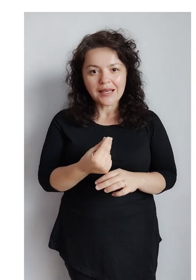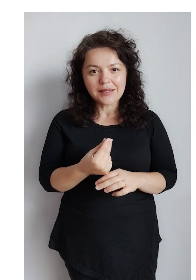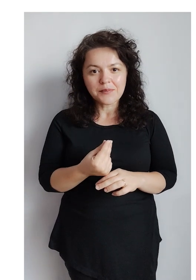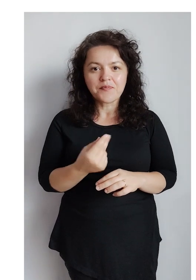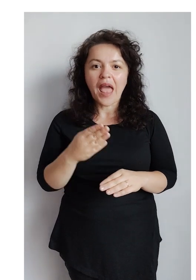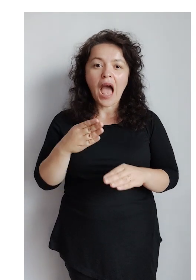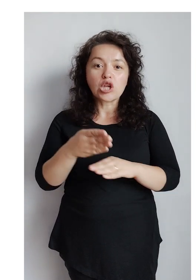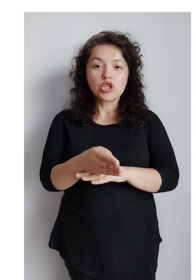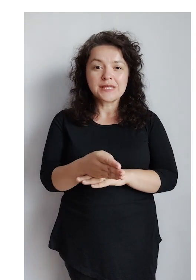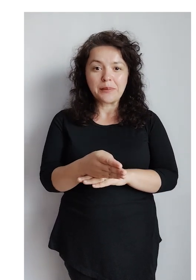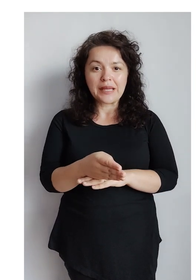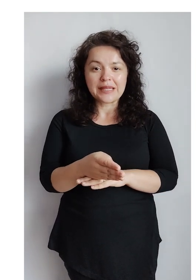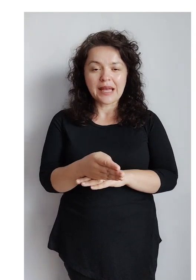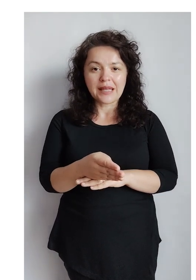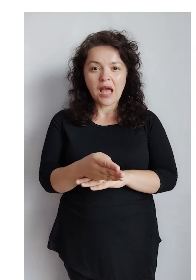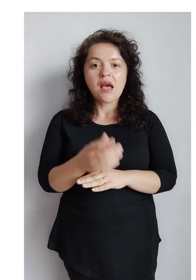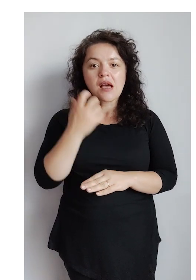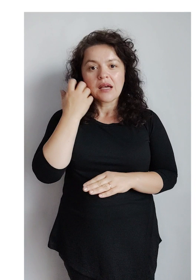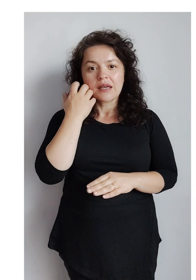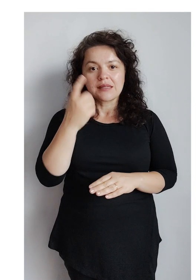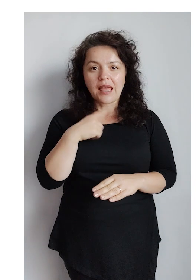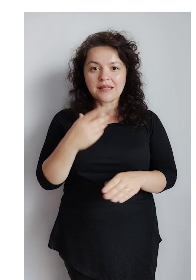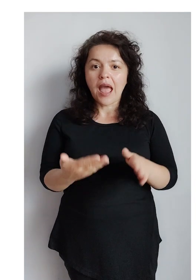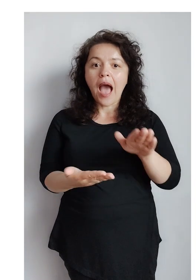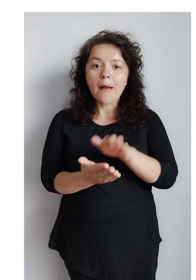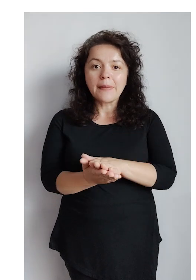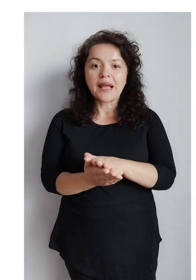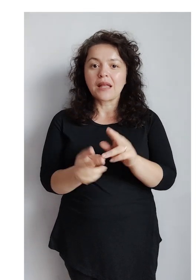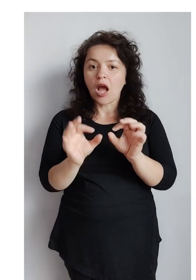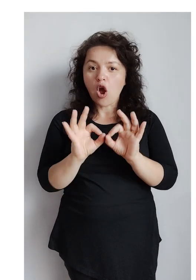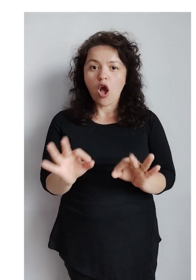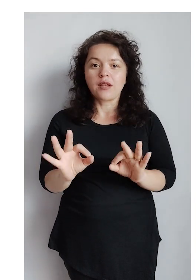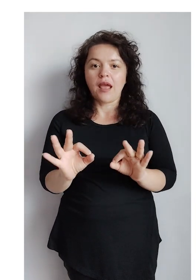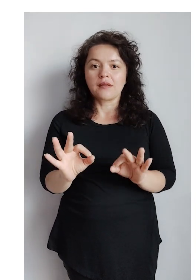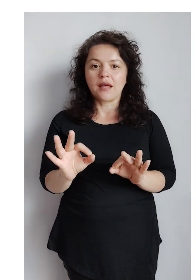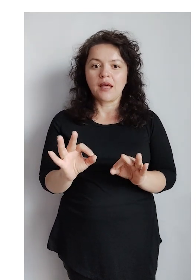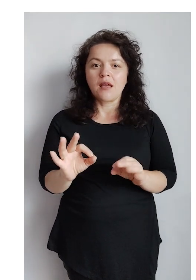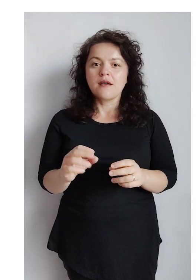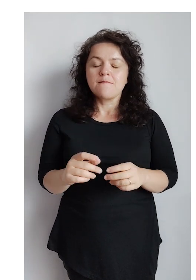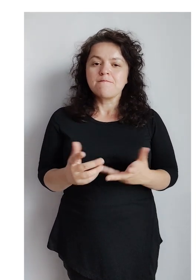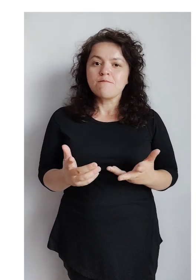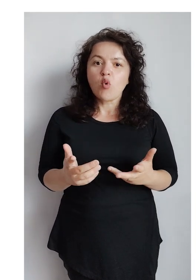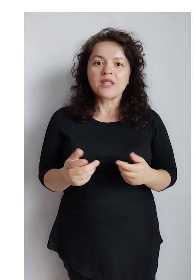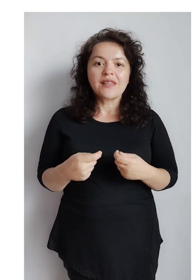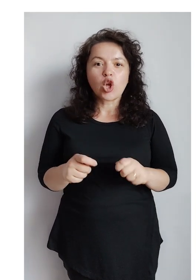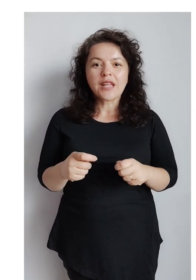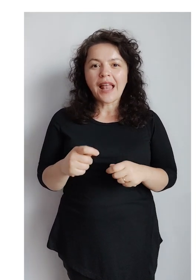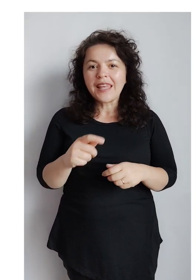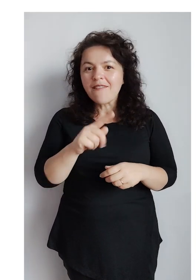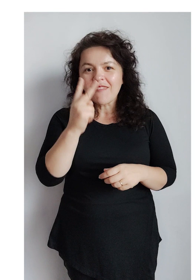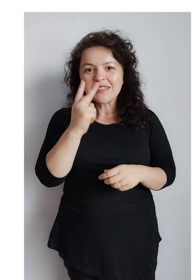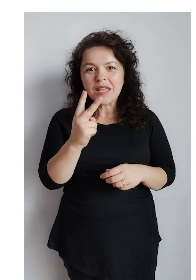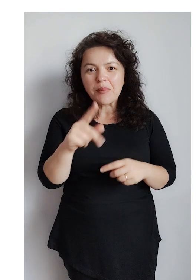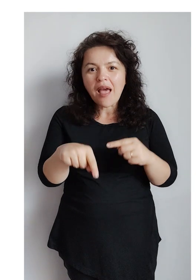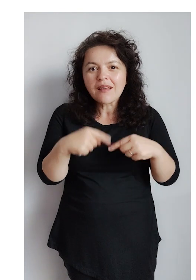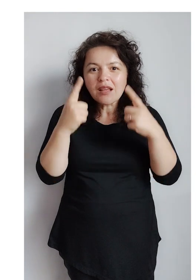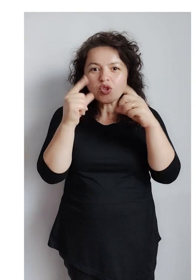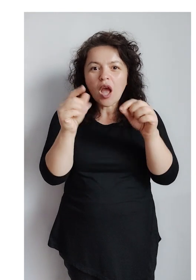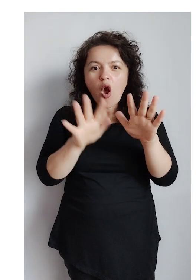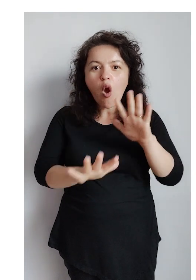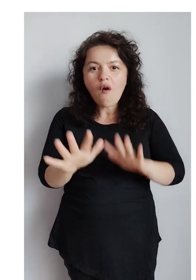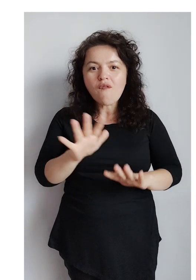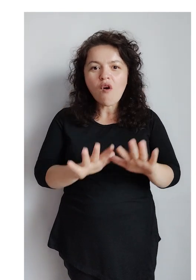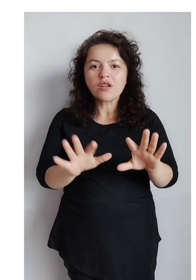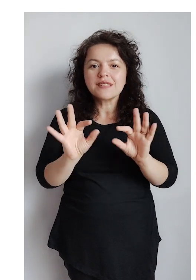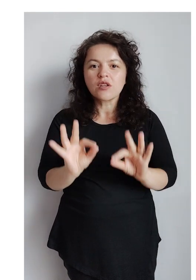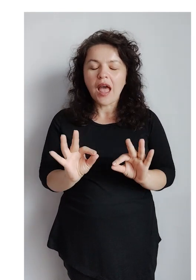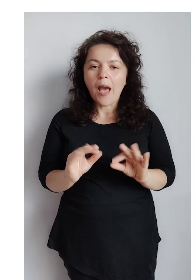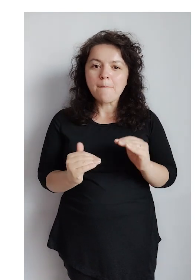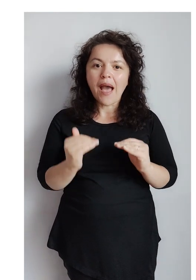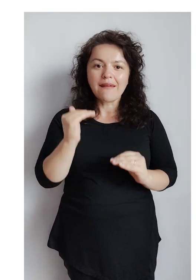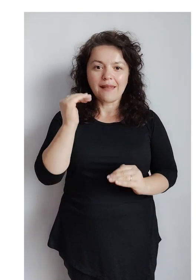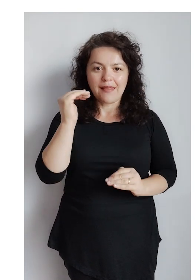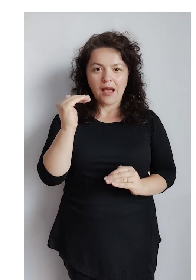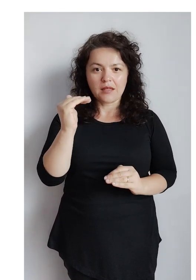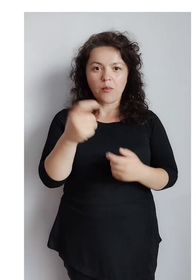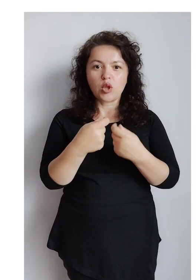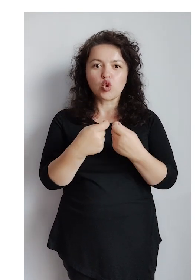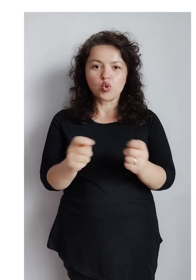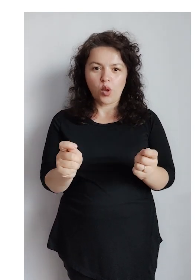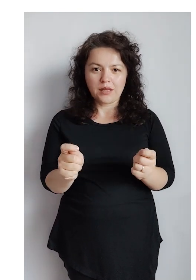Accesibilitatea, atunci când este aplicată corect, poate fi total invizibilă, rezultând un confort și siguranță mai ridicată pentru toată lumea